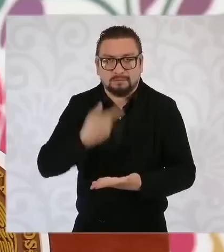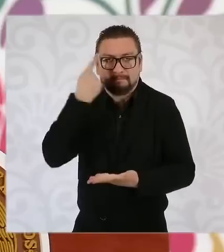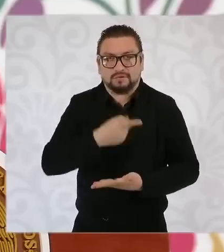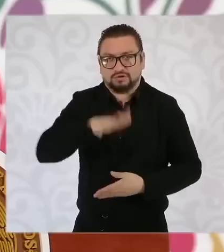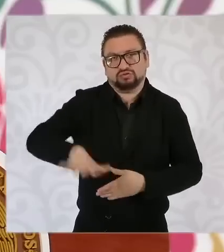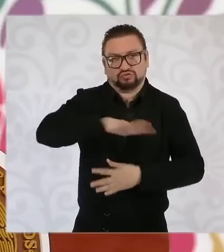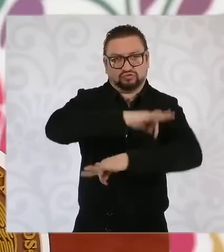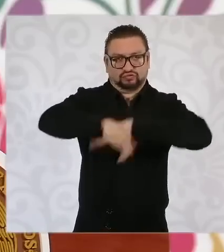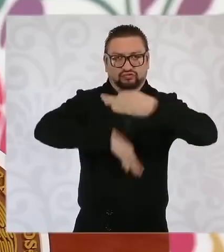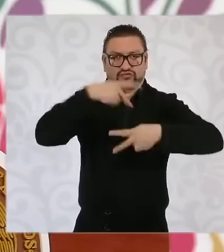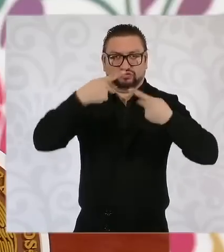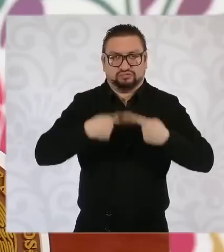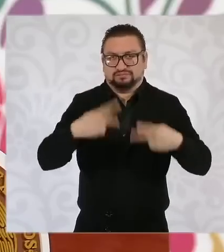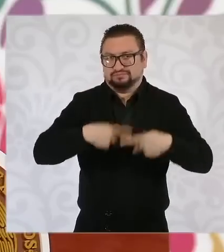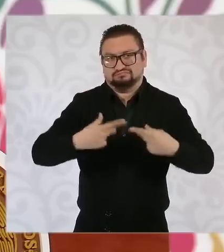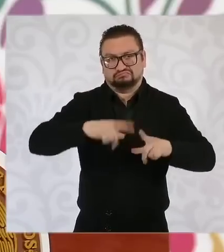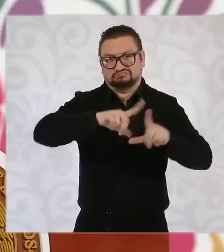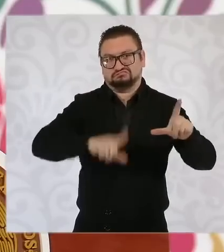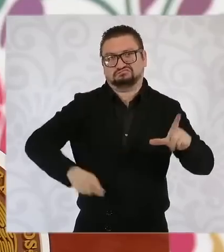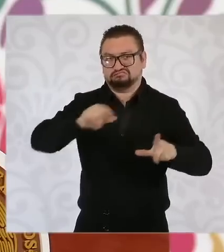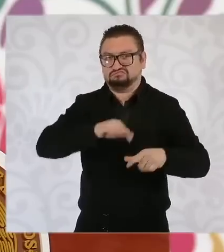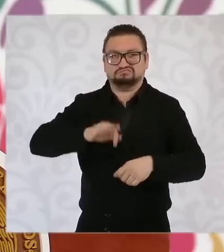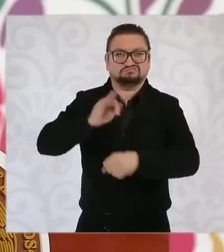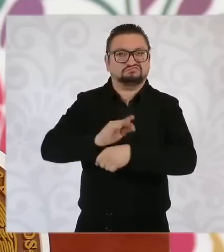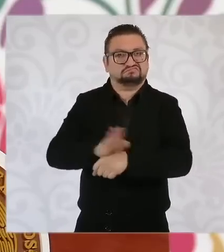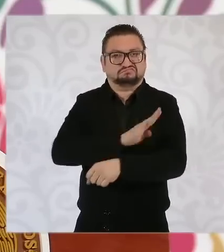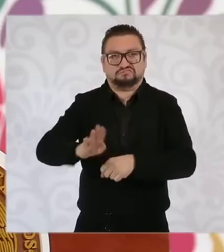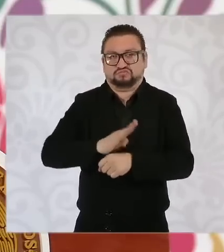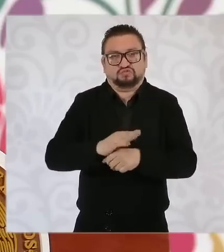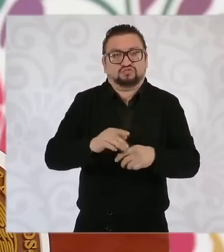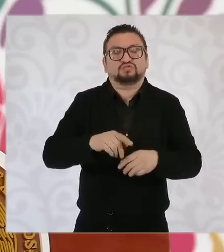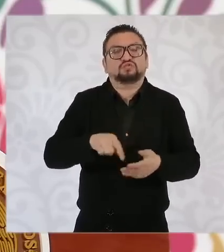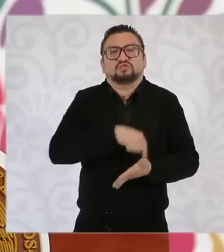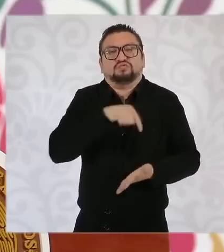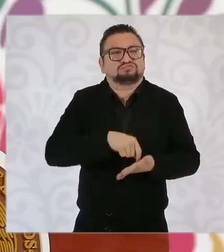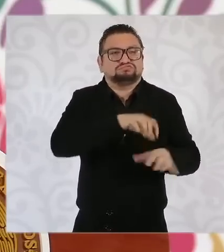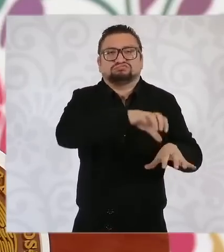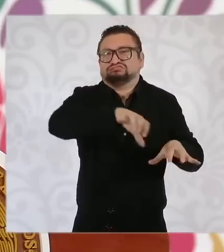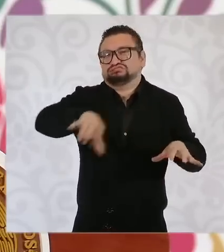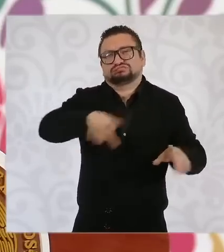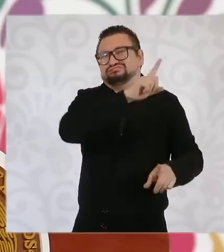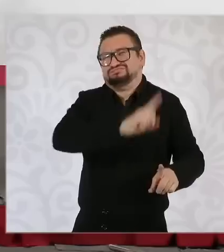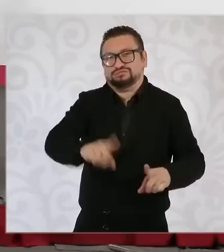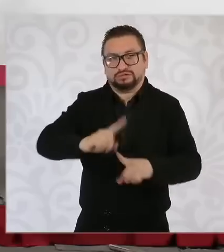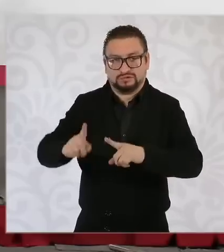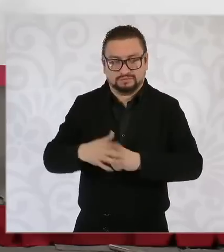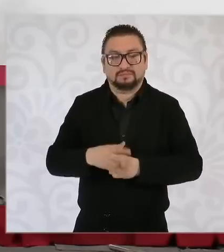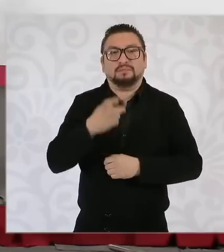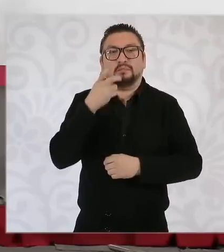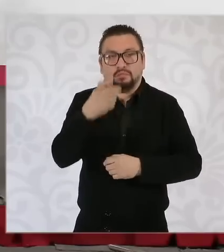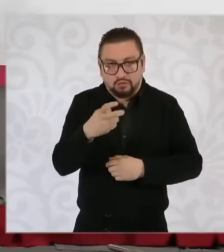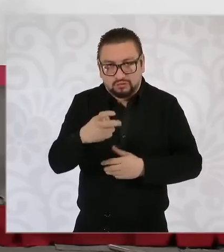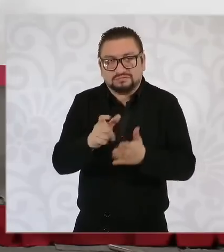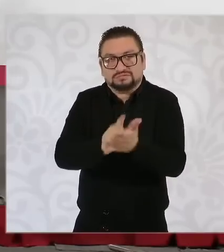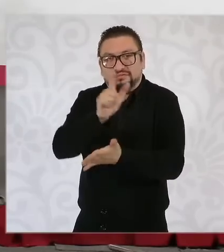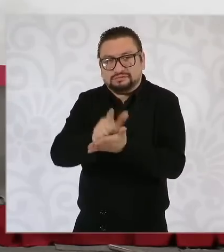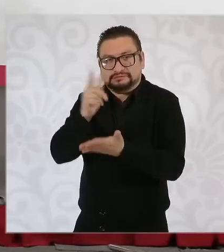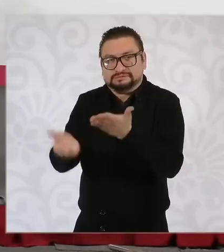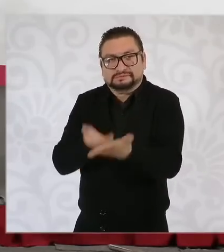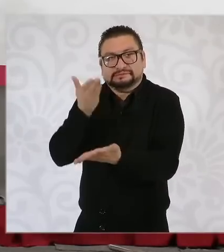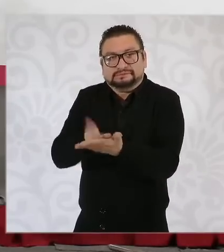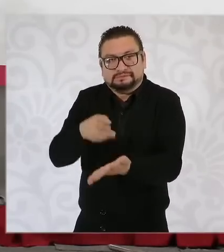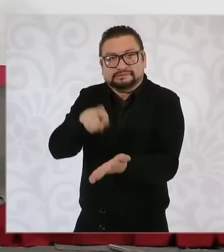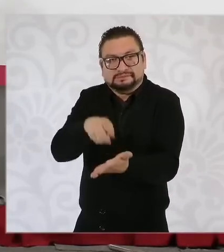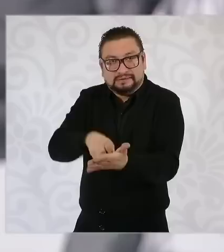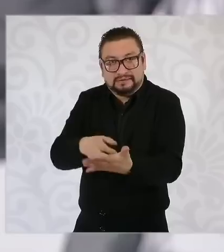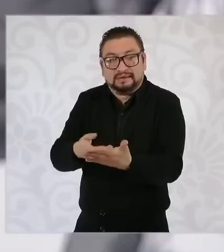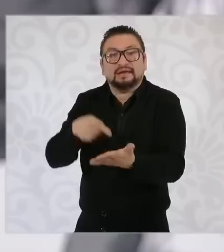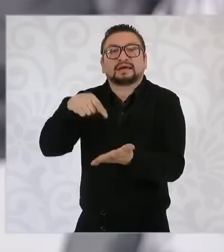para toda la población y todos los sectores esta reforma también con esta reforma desaparecen las